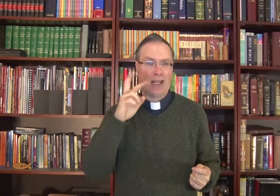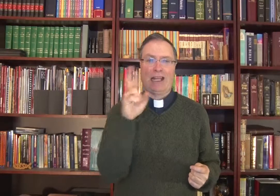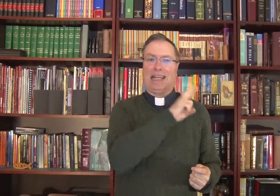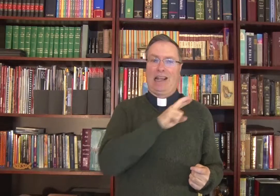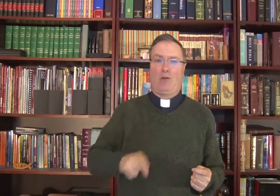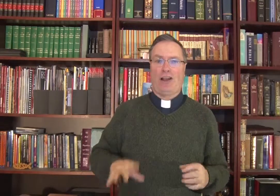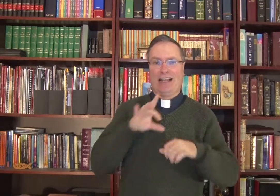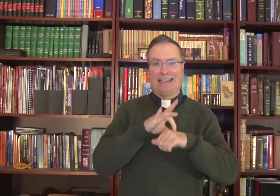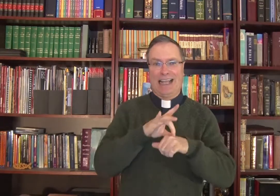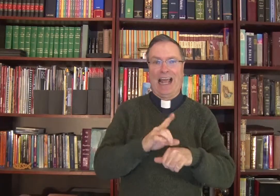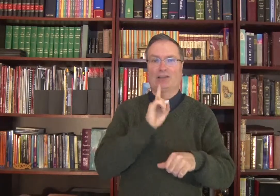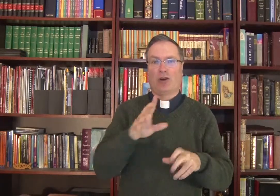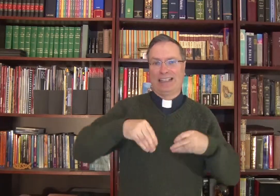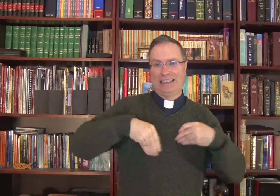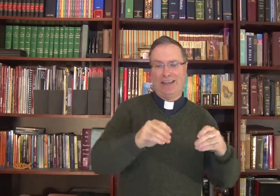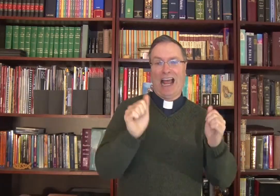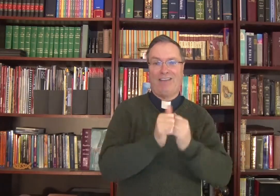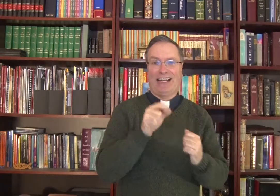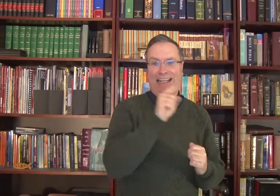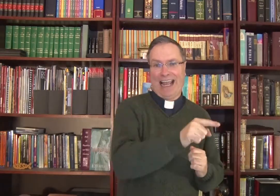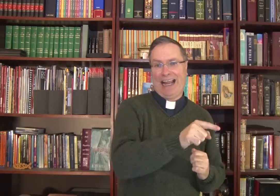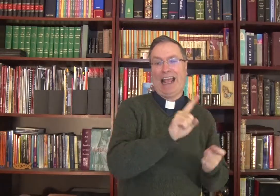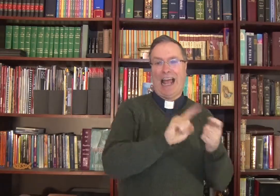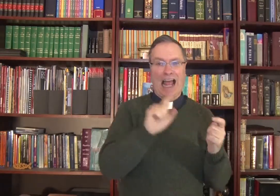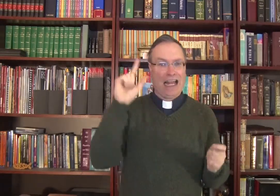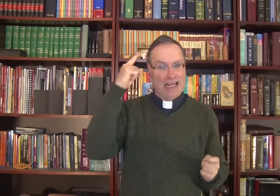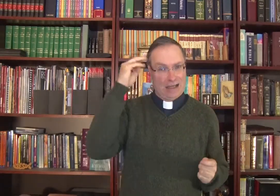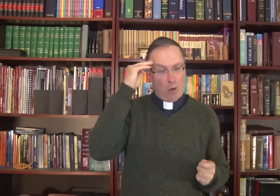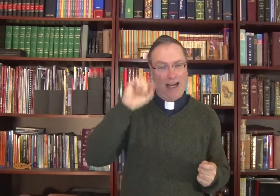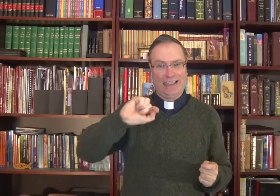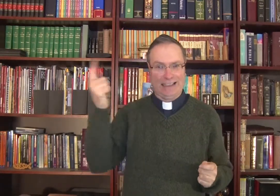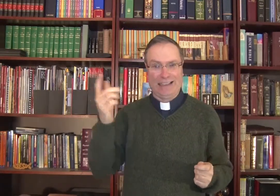les rois de la terre se sont livrés avec elle à l'immoralité